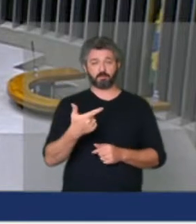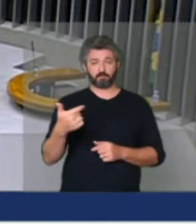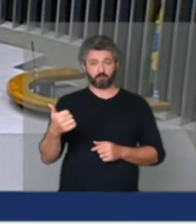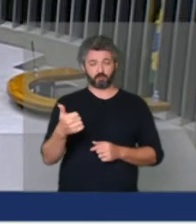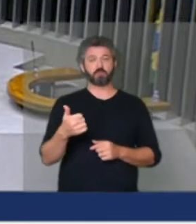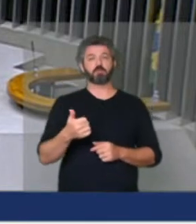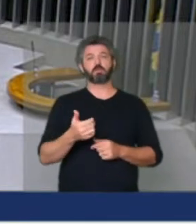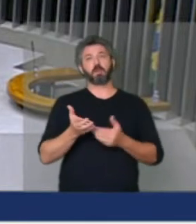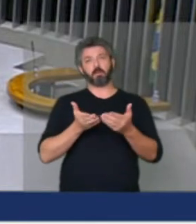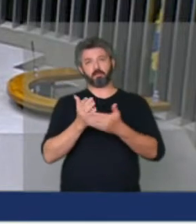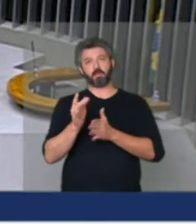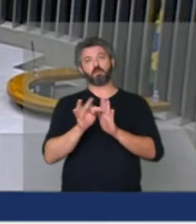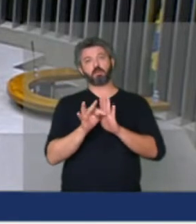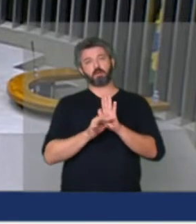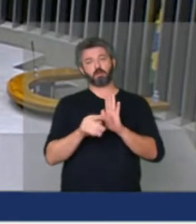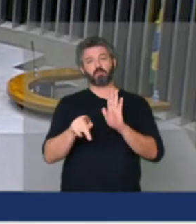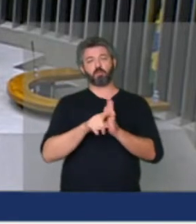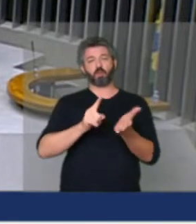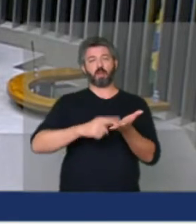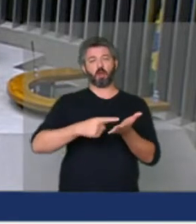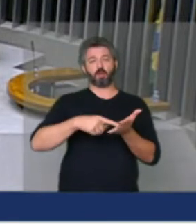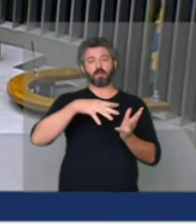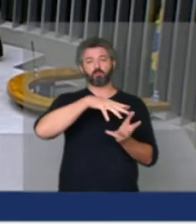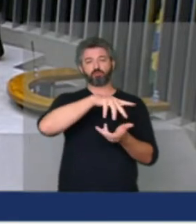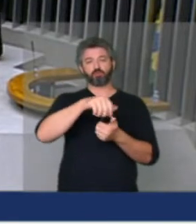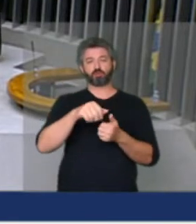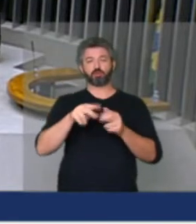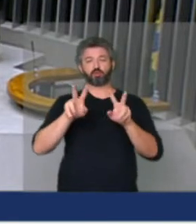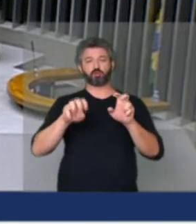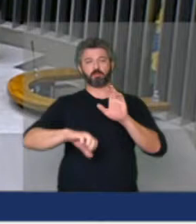SOBRE O CRIME CIBERNÉTICO, CONVENÇÃO CELEBRADA EM BUDAPESTE, EM 23 DE NOVEMBRO